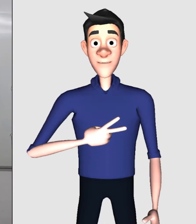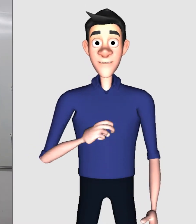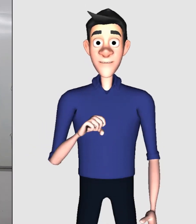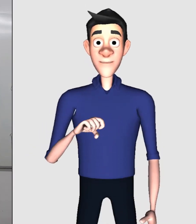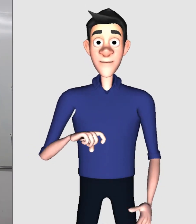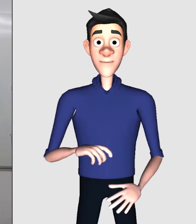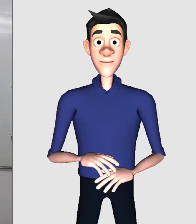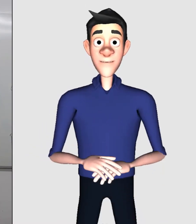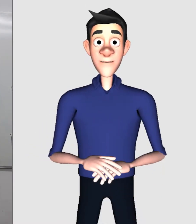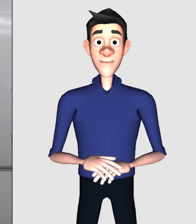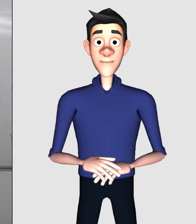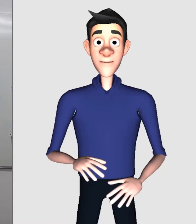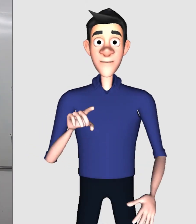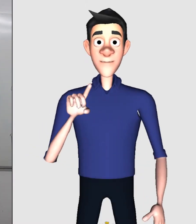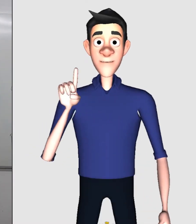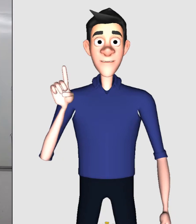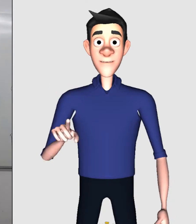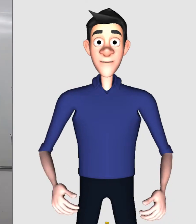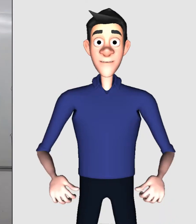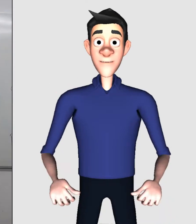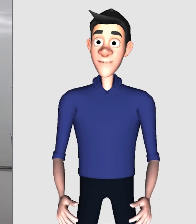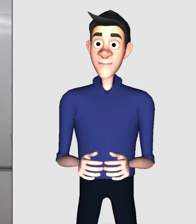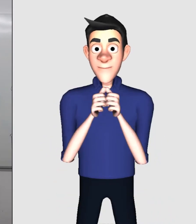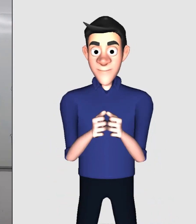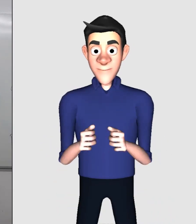Na polia 2 é bem parecido